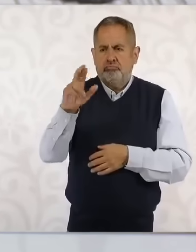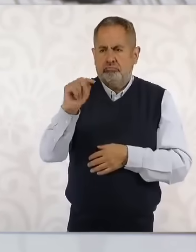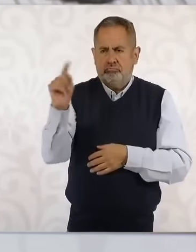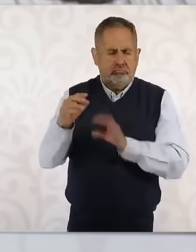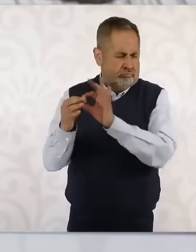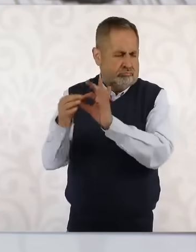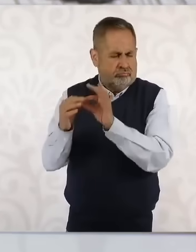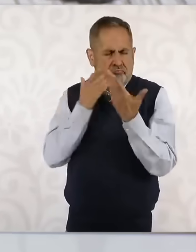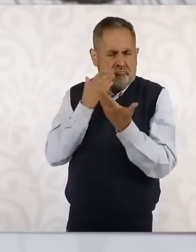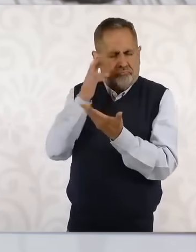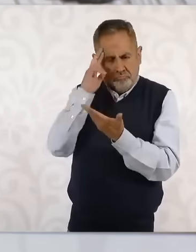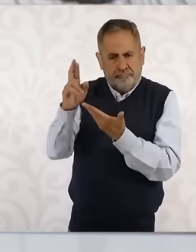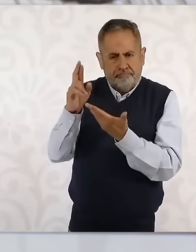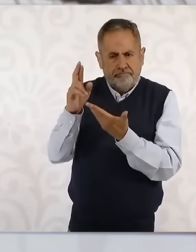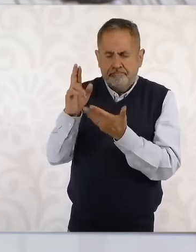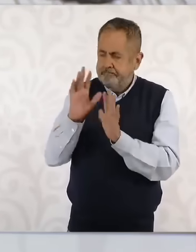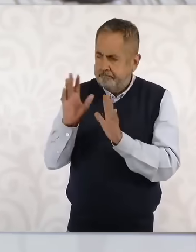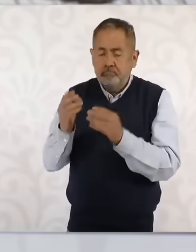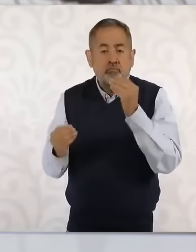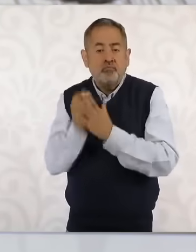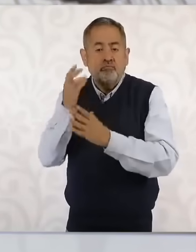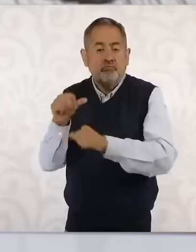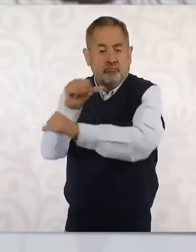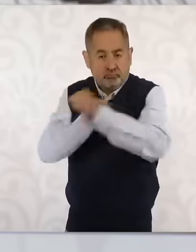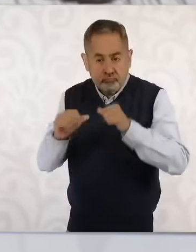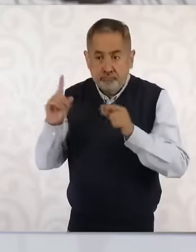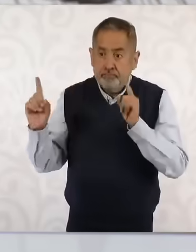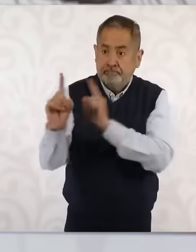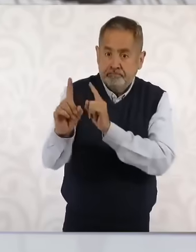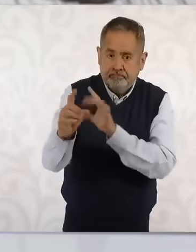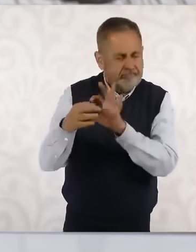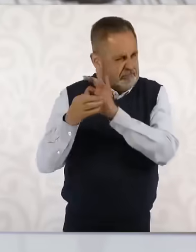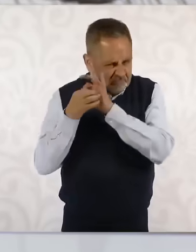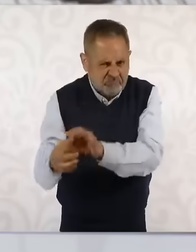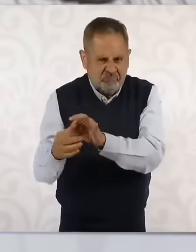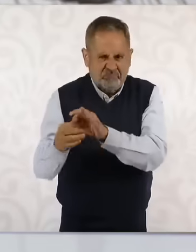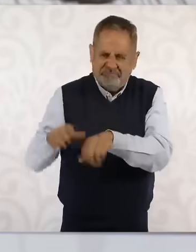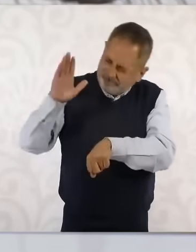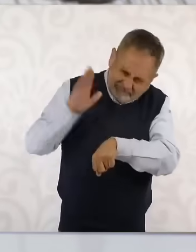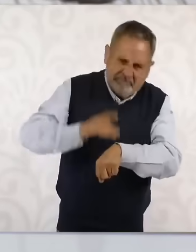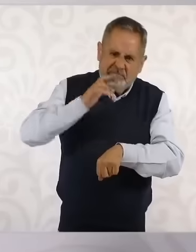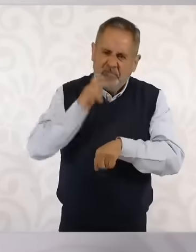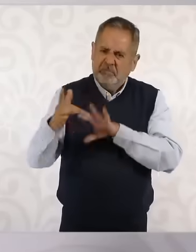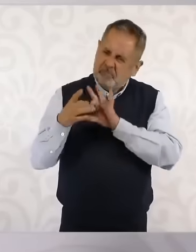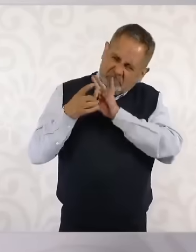Eh, y ahora pues con la nueva fiscalía pues lo que queremos es que haya todavía más coordinación y